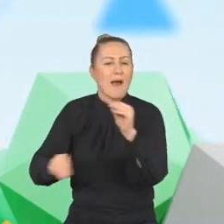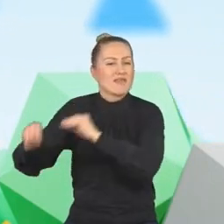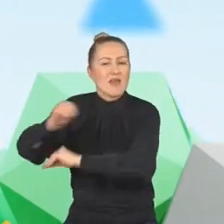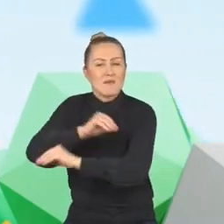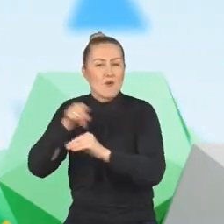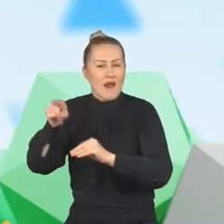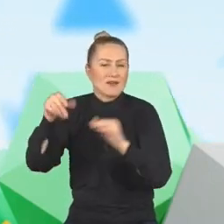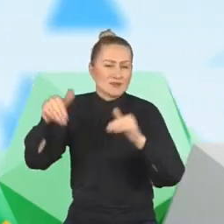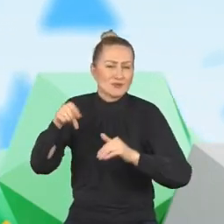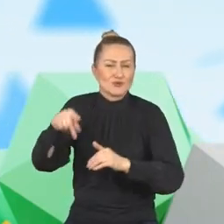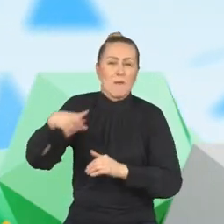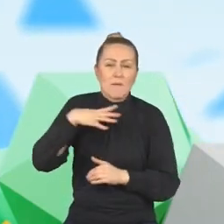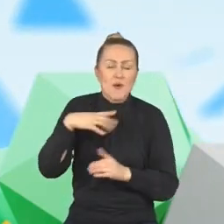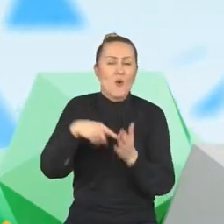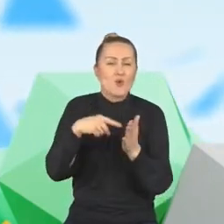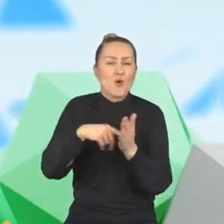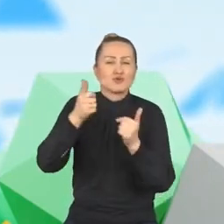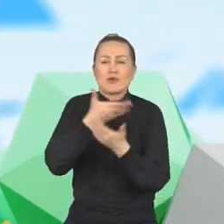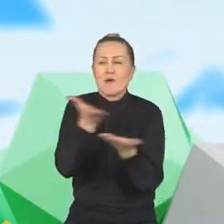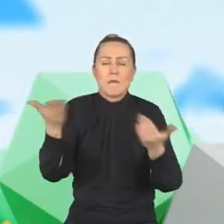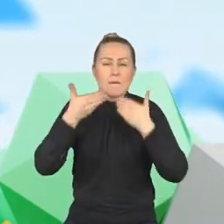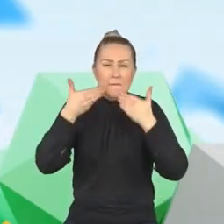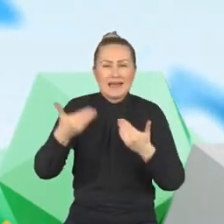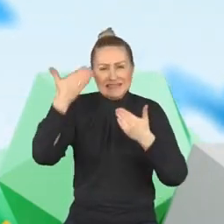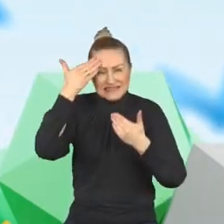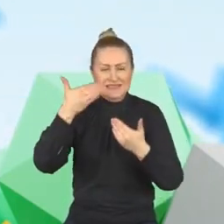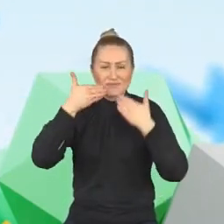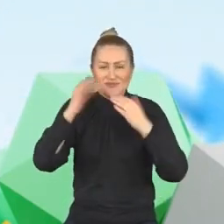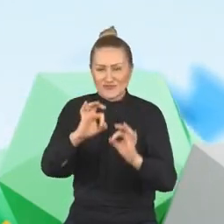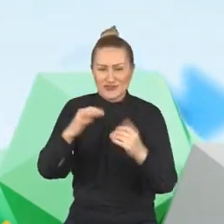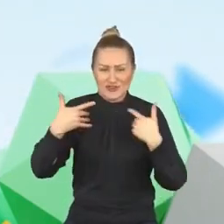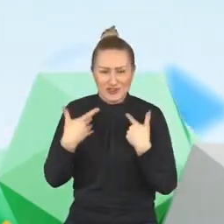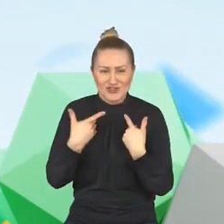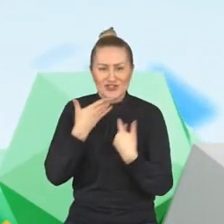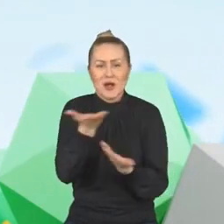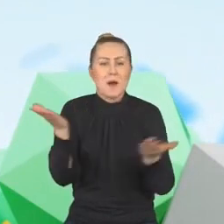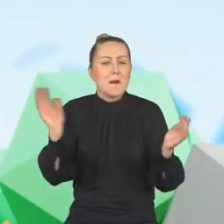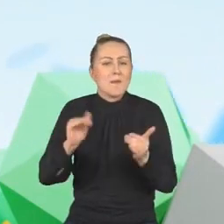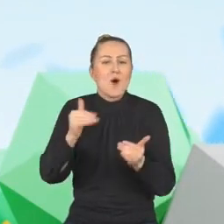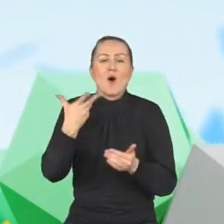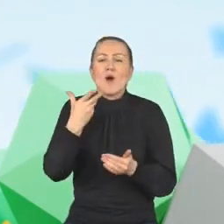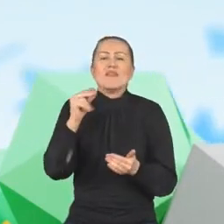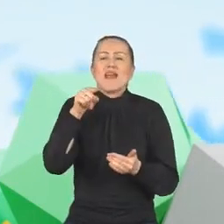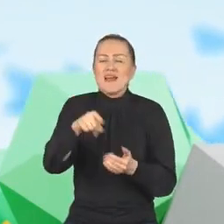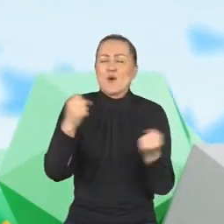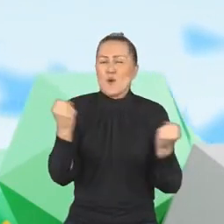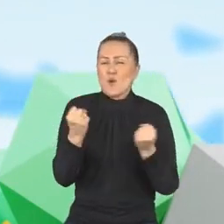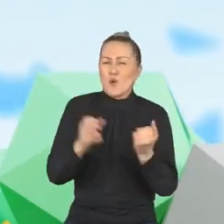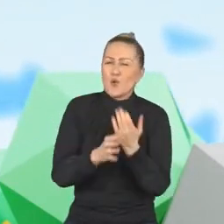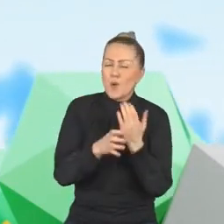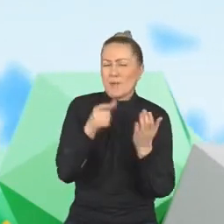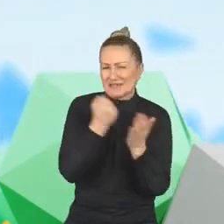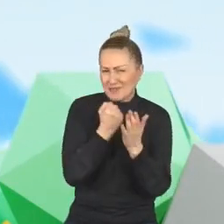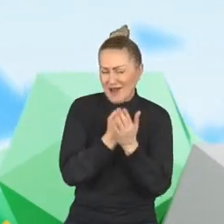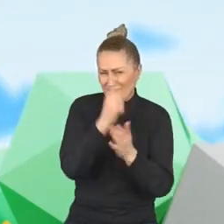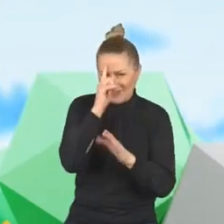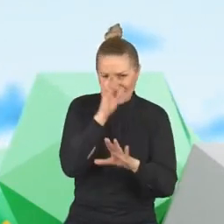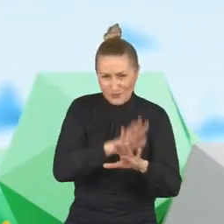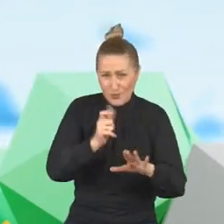uczennice znają ze swojego życia? Być może nie z tak dużych spraw społecznych, jakie podejmowałem dzisiaj z Wami w trakcie tego spotkania, ale ze swojego